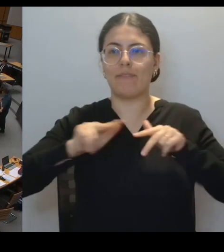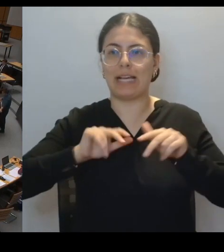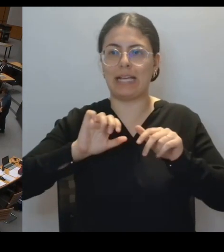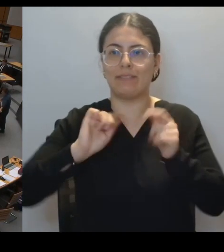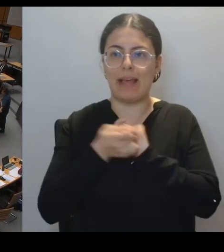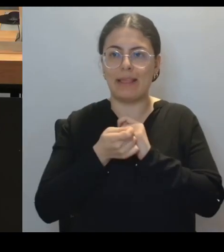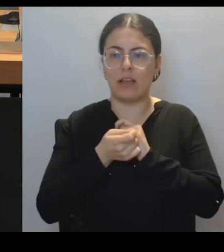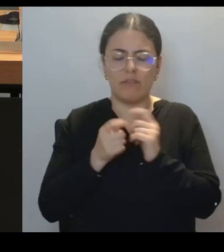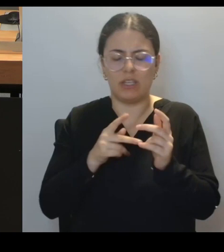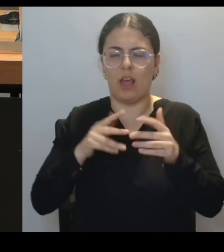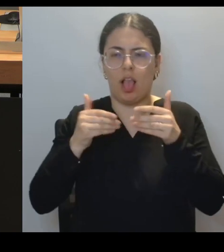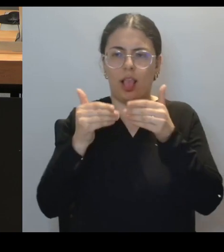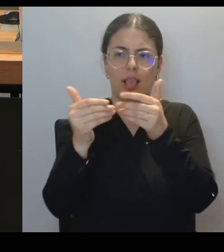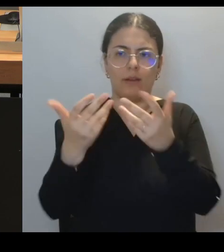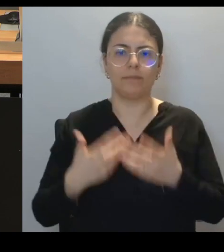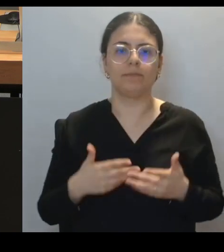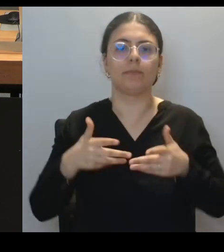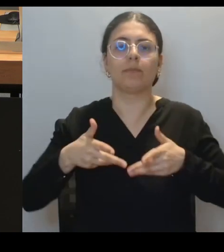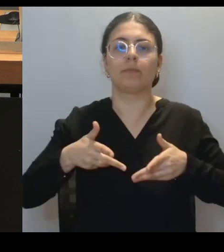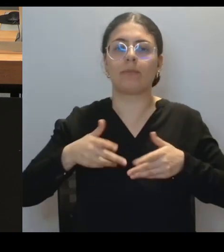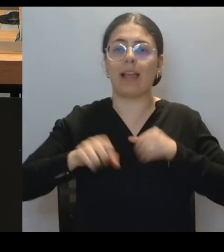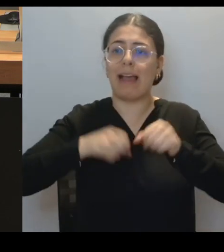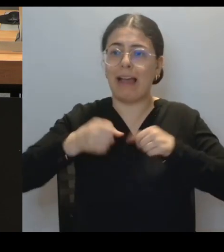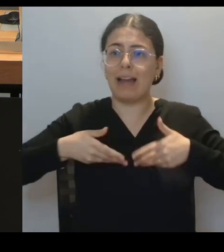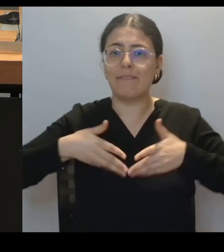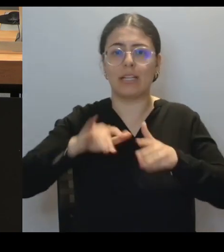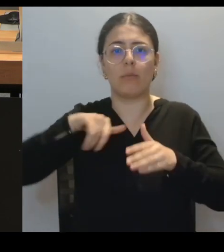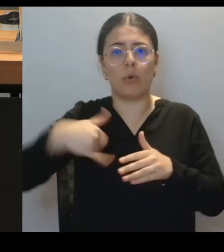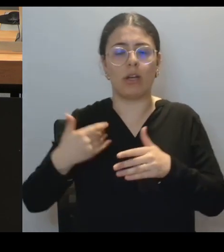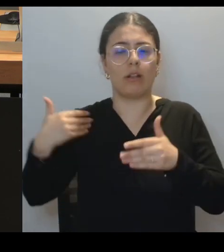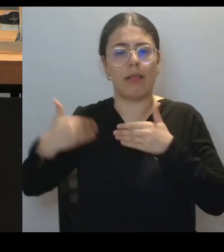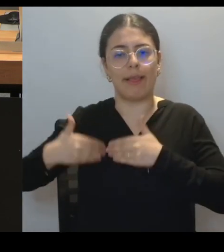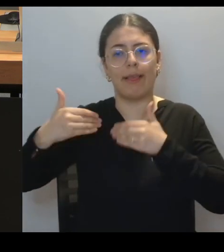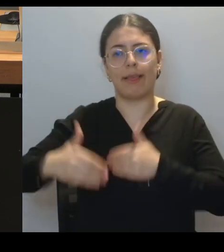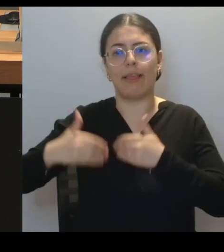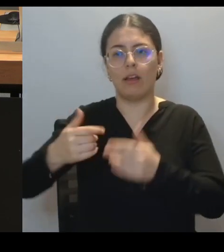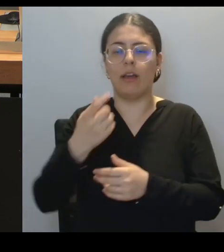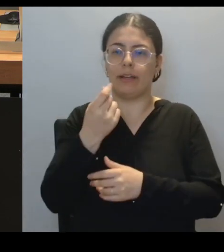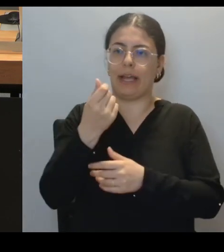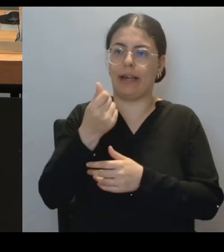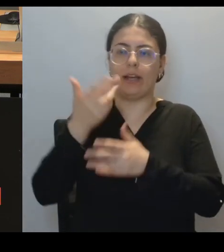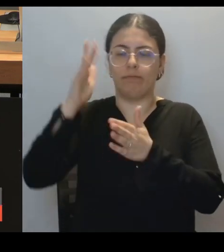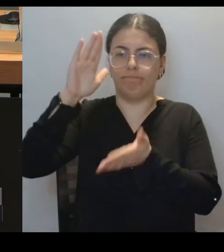Gelder sind verfallen. Wir lesen das immer wieder. Kein Wunder die CDU hat sich im Wahlkampf als Anwältin für das